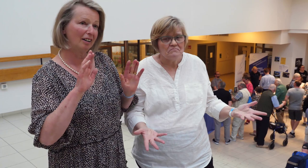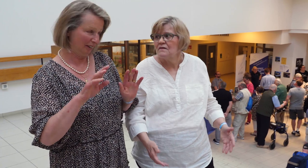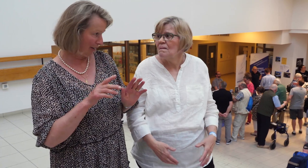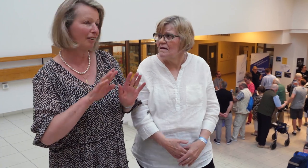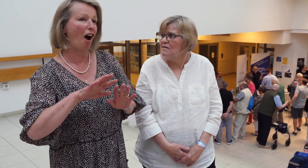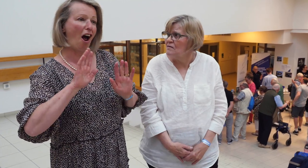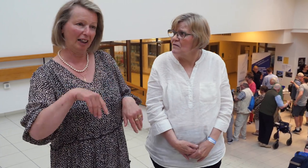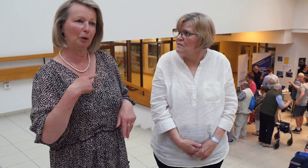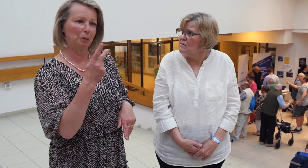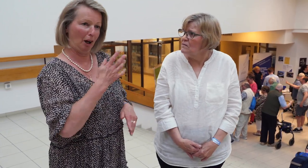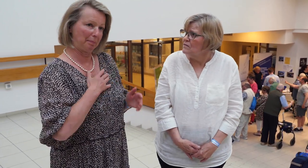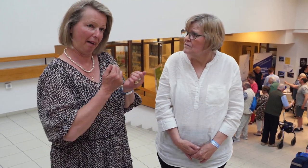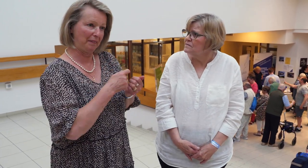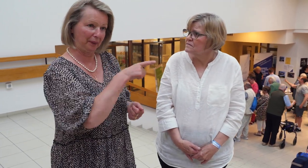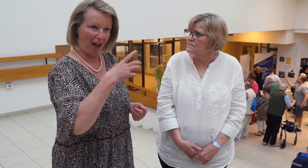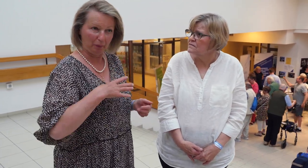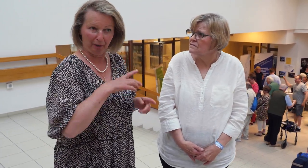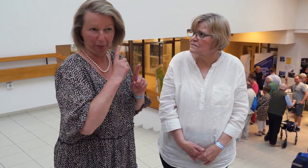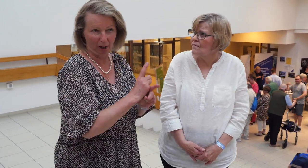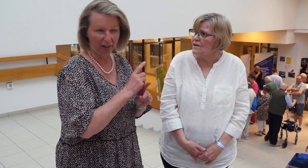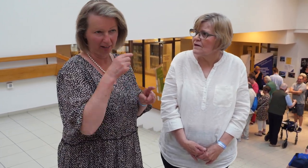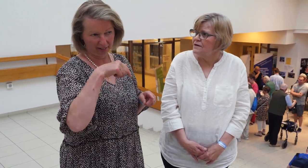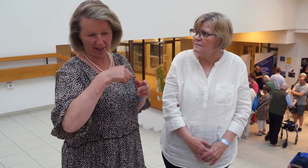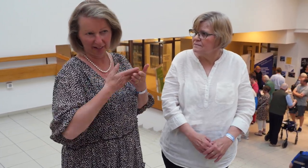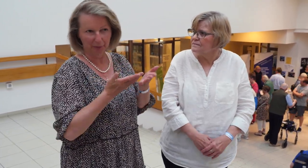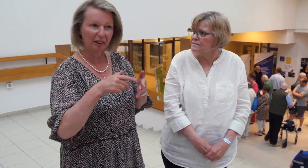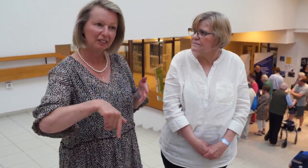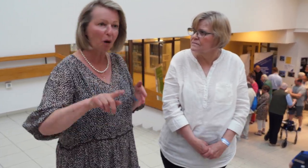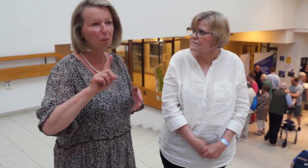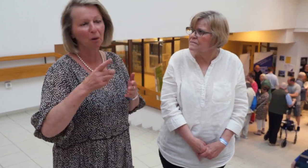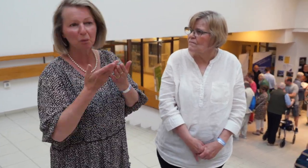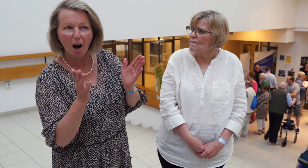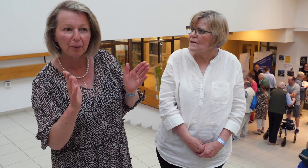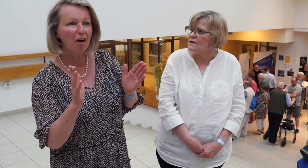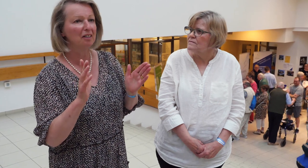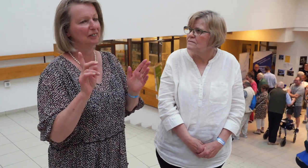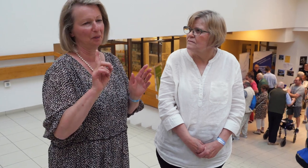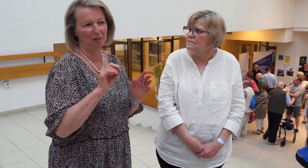Kysyin myös joitain kavereitani mukaan esiintymään täällä, -